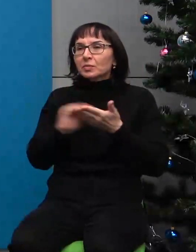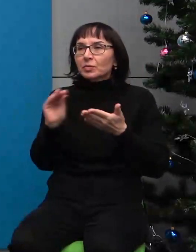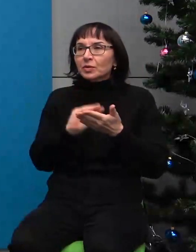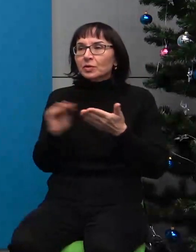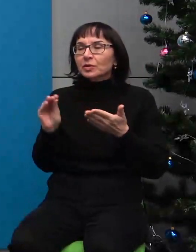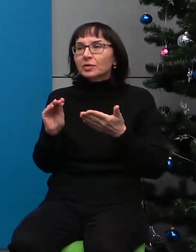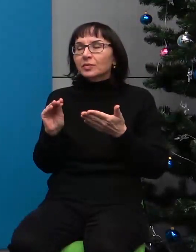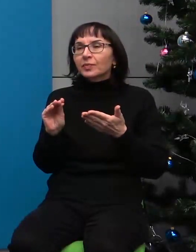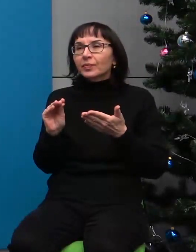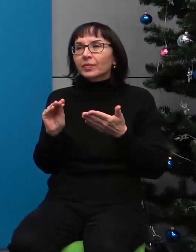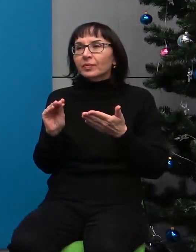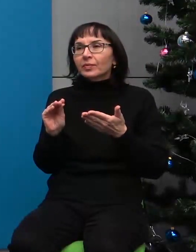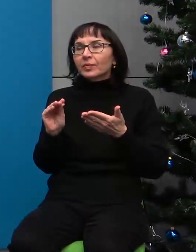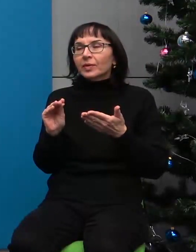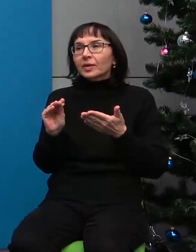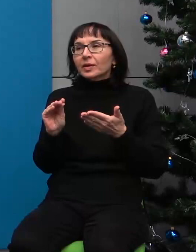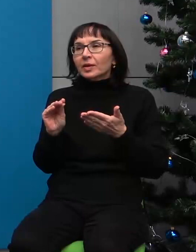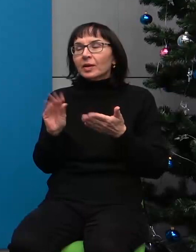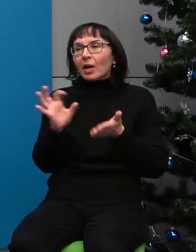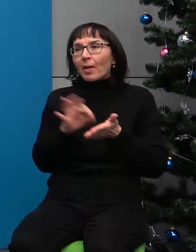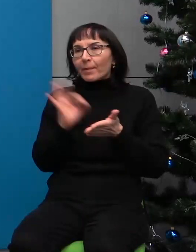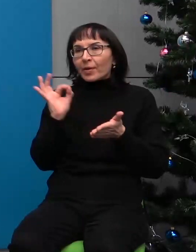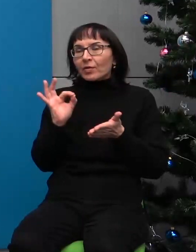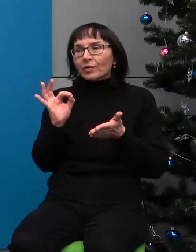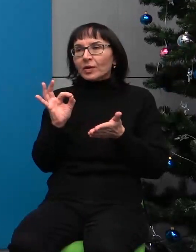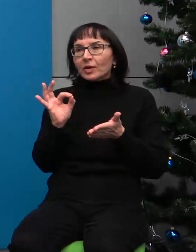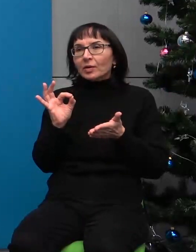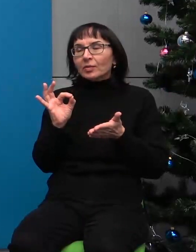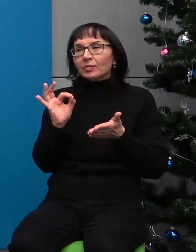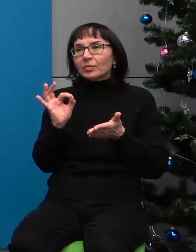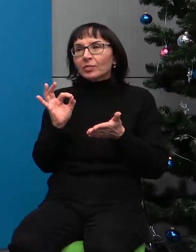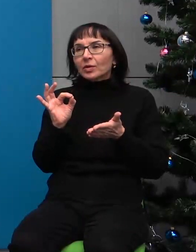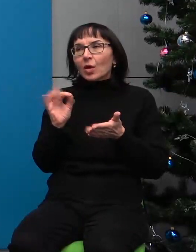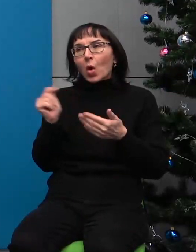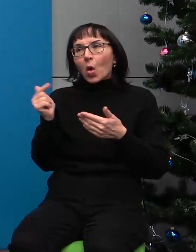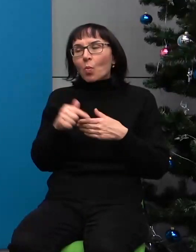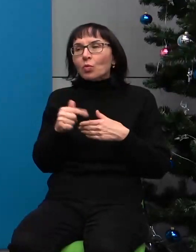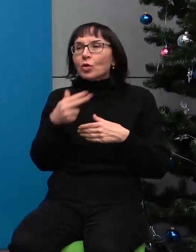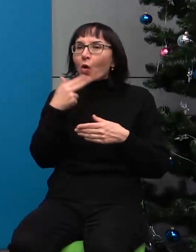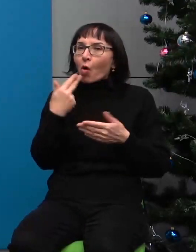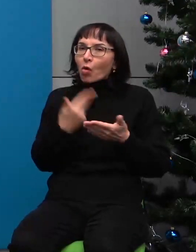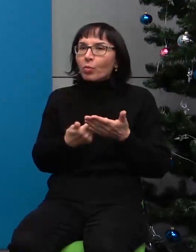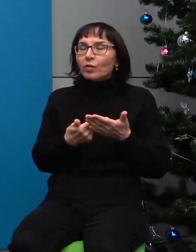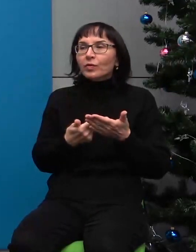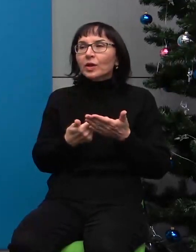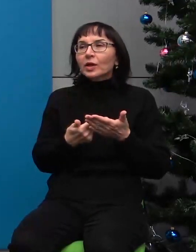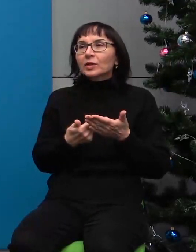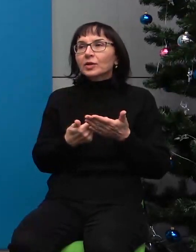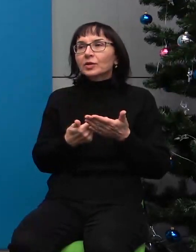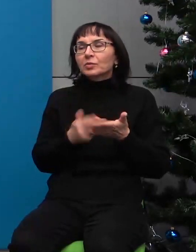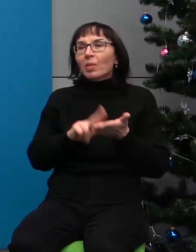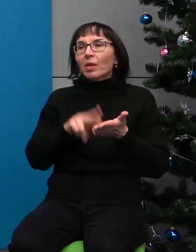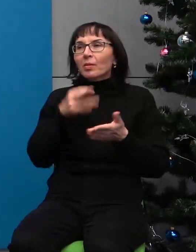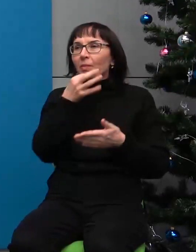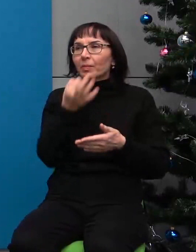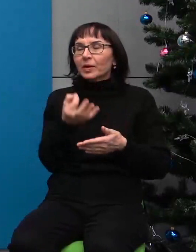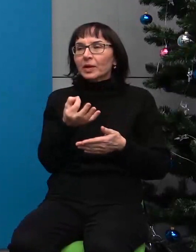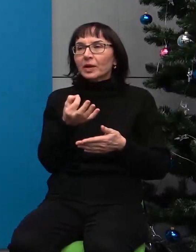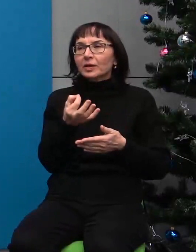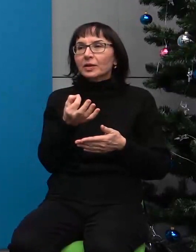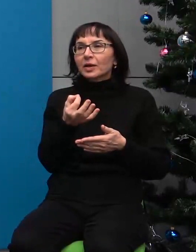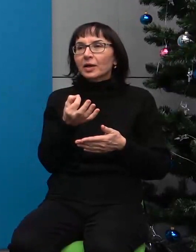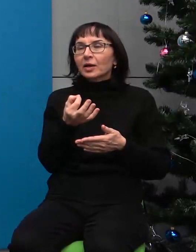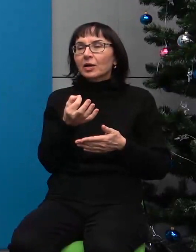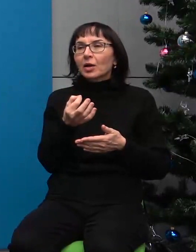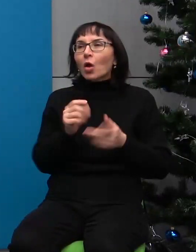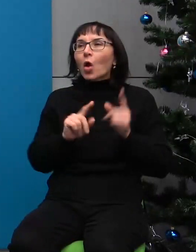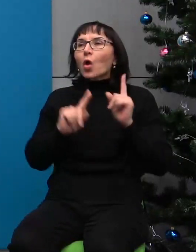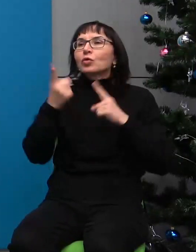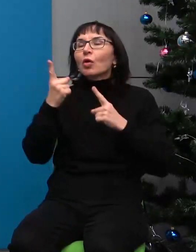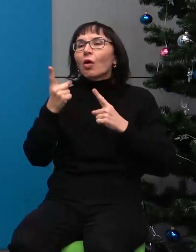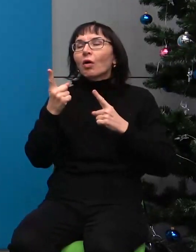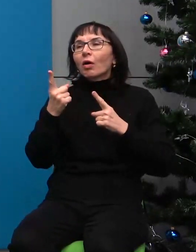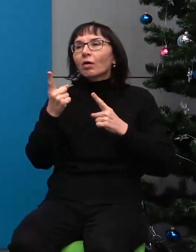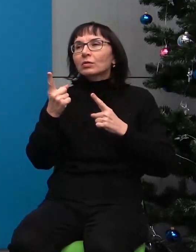Wiecie Państwo, że pewnie powinienem udzielić jakiejś takiej w miarę sprawnej odpowiedzi, która da odpowiedź na pytanie, skąd żeśmy się wzięli i dokąd idziemy,